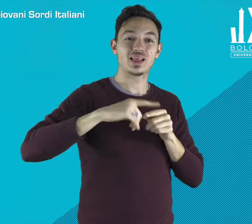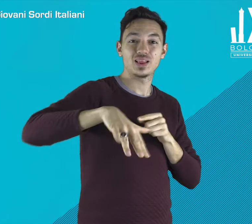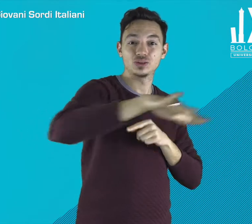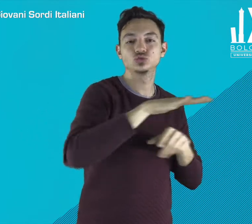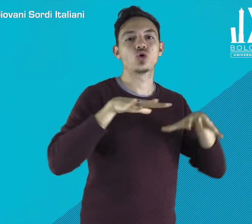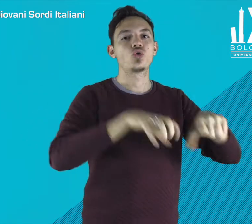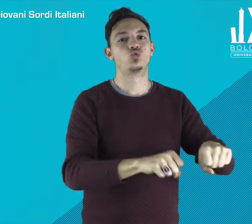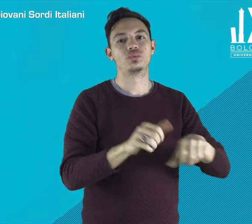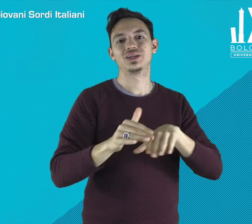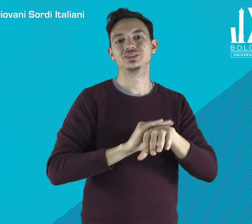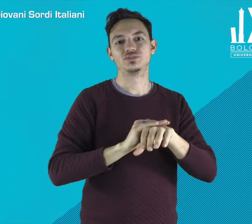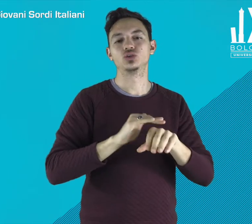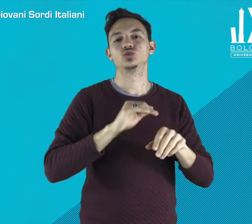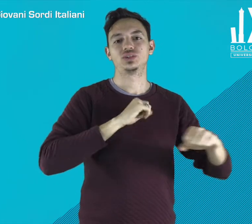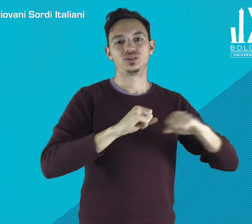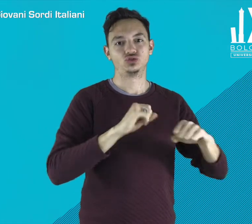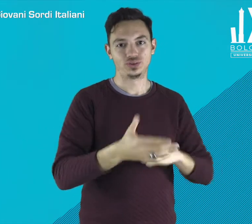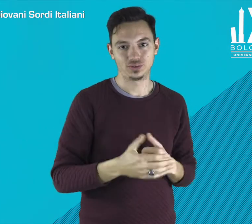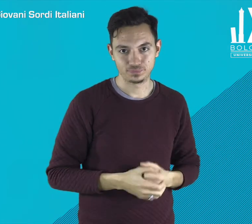per cui il resto è riservato ai dirigenti CGSI reg.li e prov.li